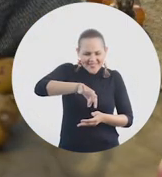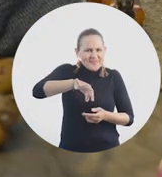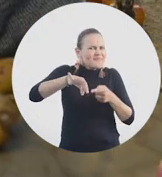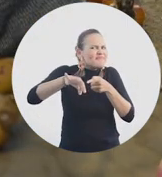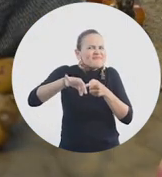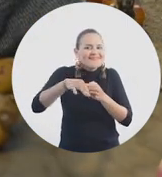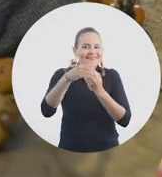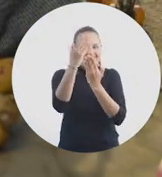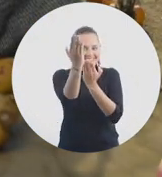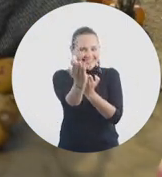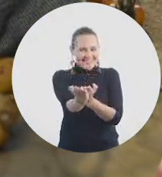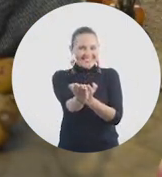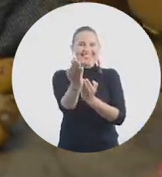Siembra calidad.